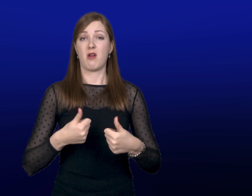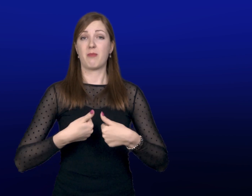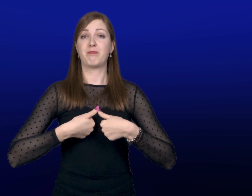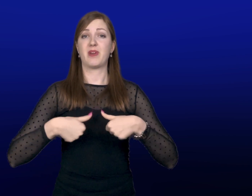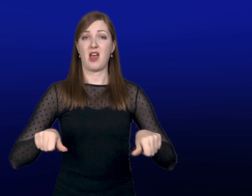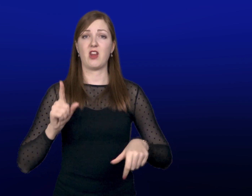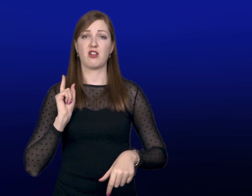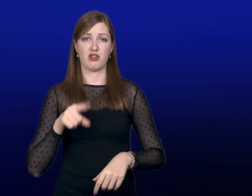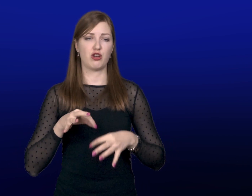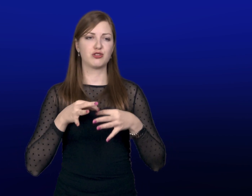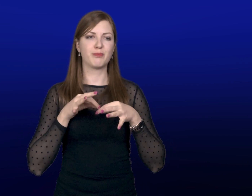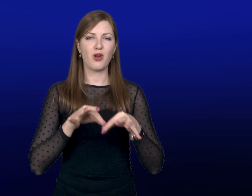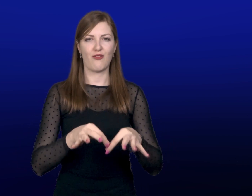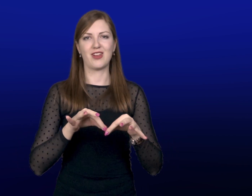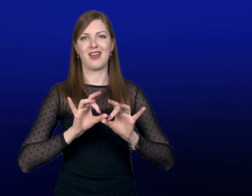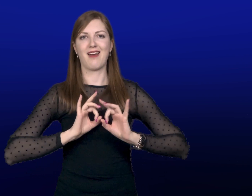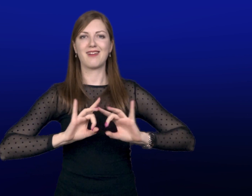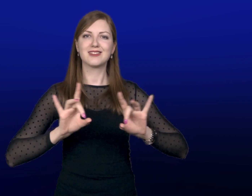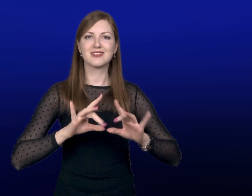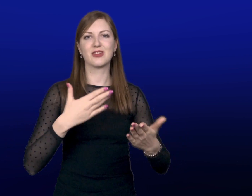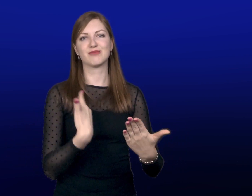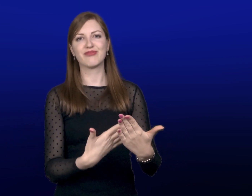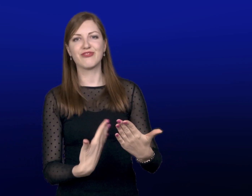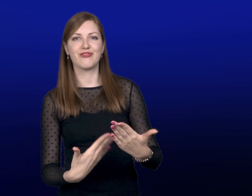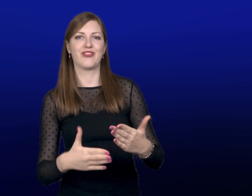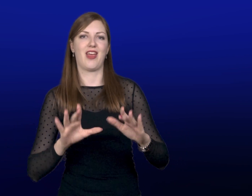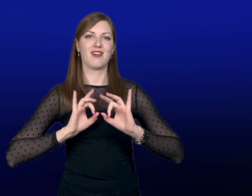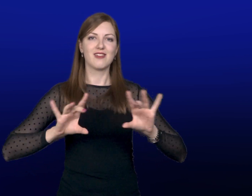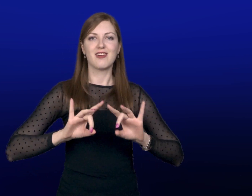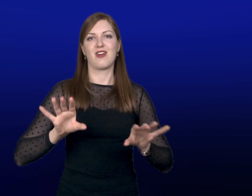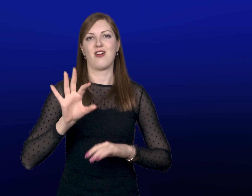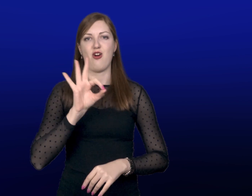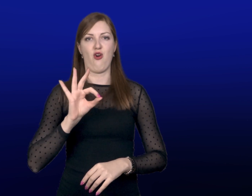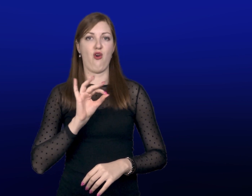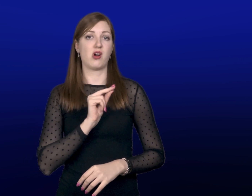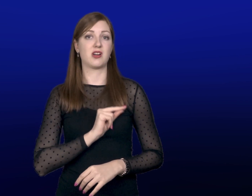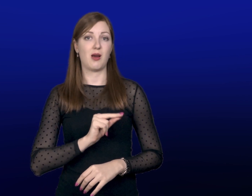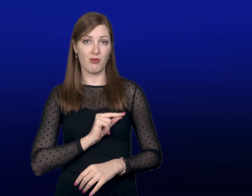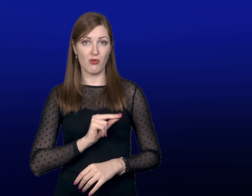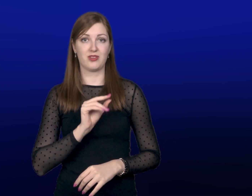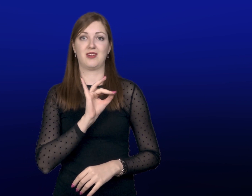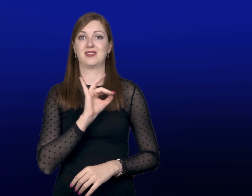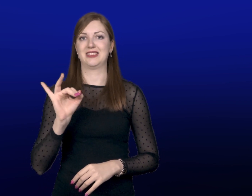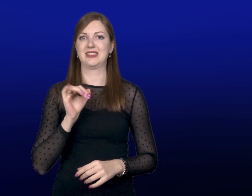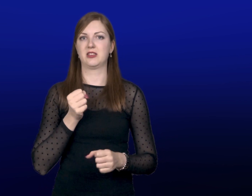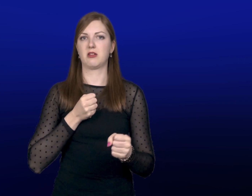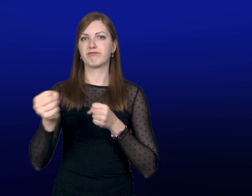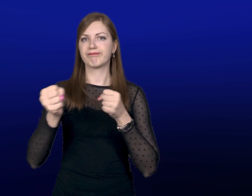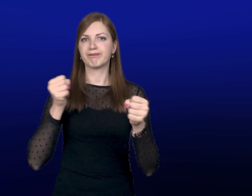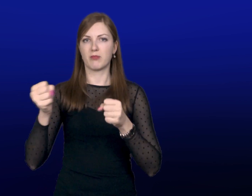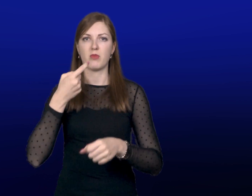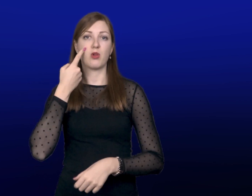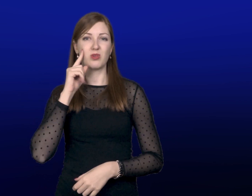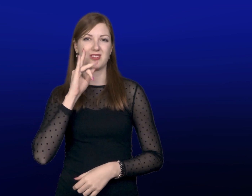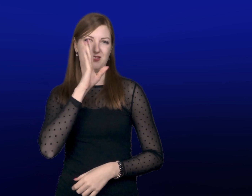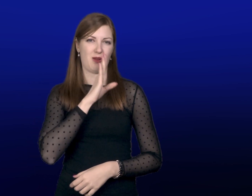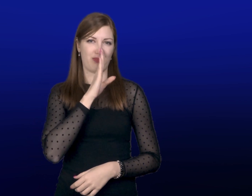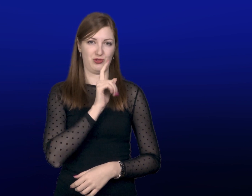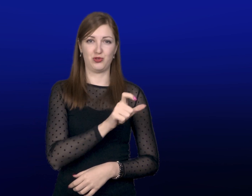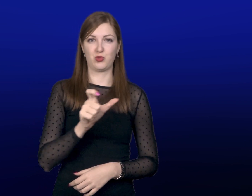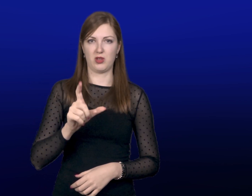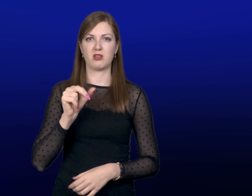Правление проводило разъяснительную работу и направляло глухих и слабослышащих